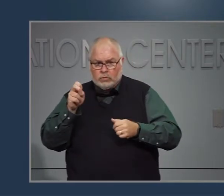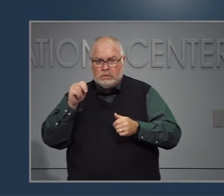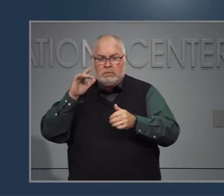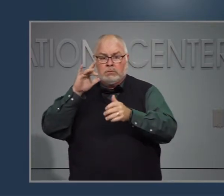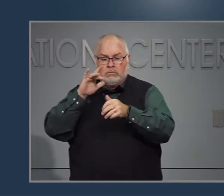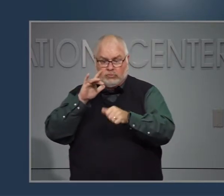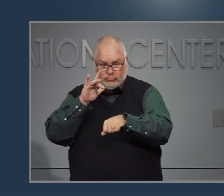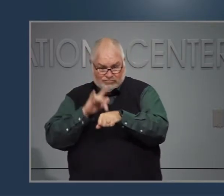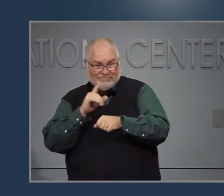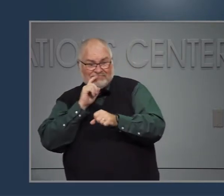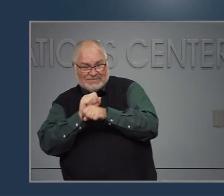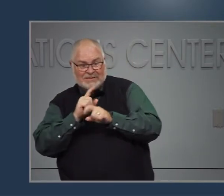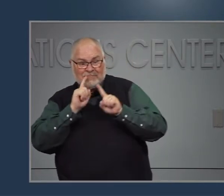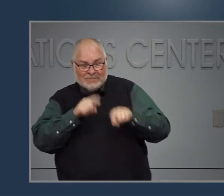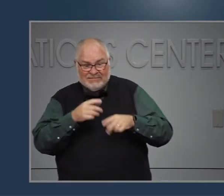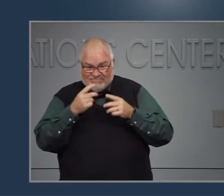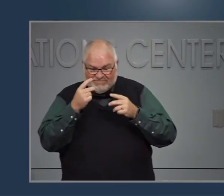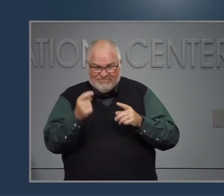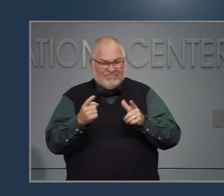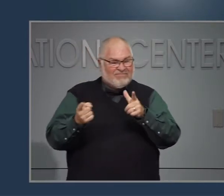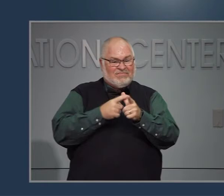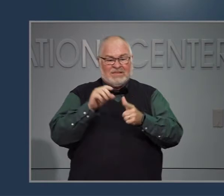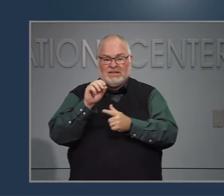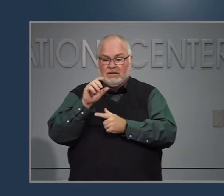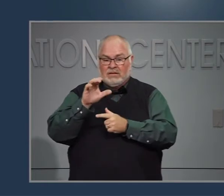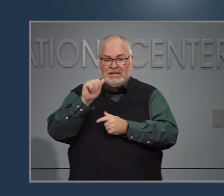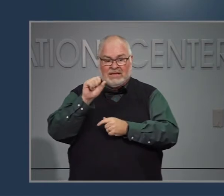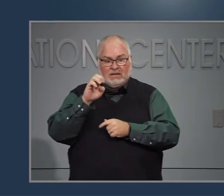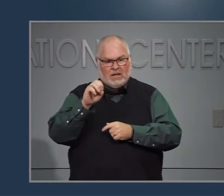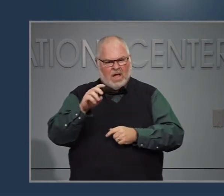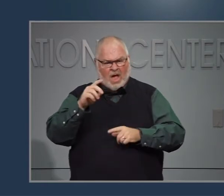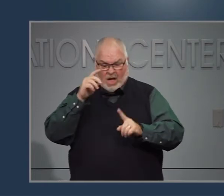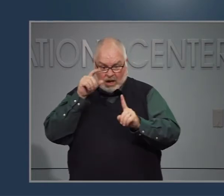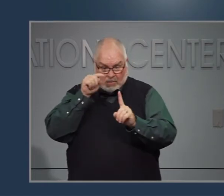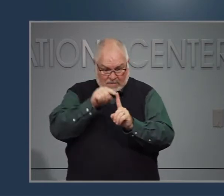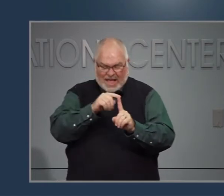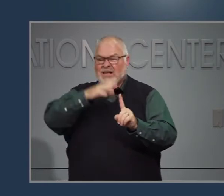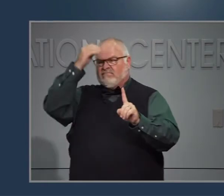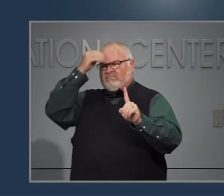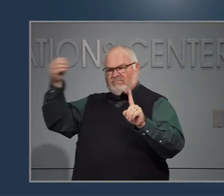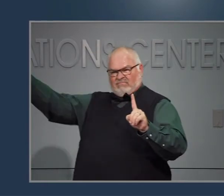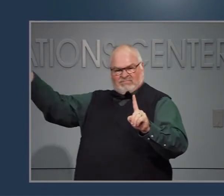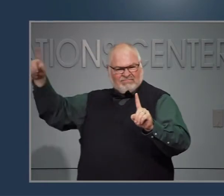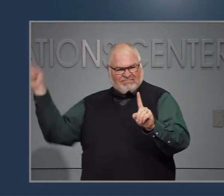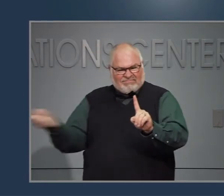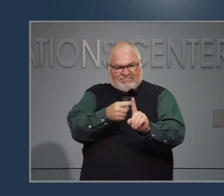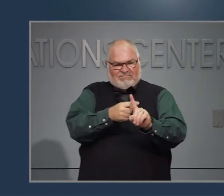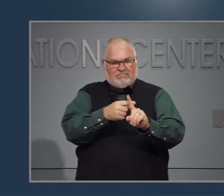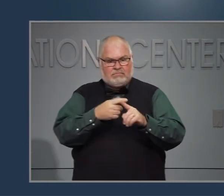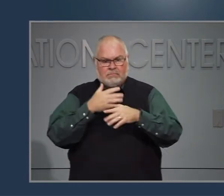Y juntos estos cinco elementos de nuestra estrategia, la prevención personal, prueba.